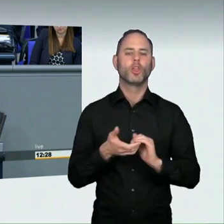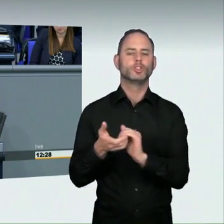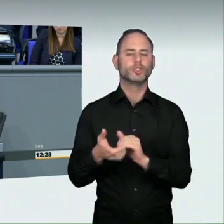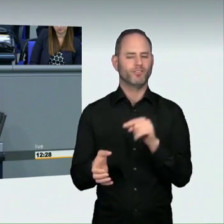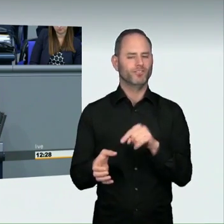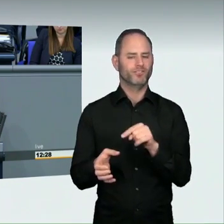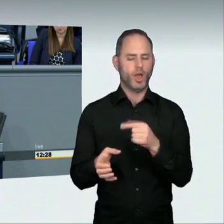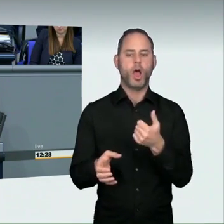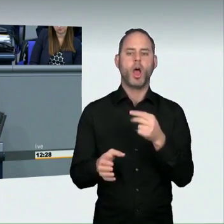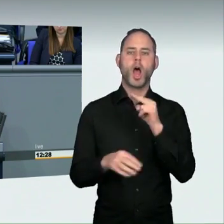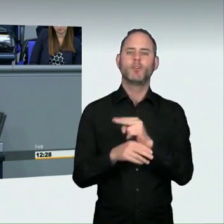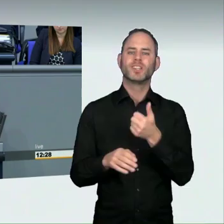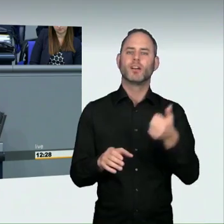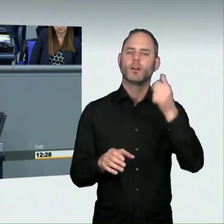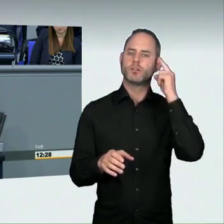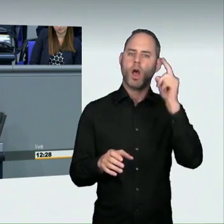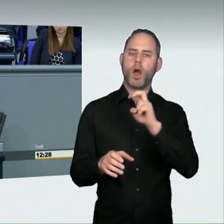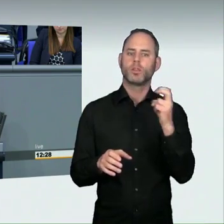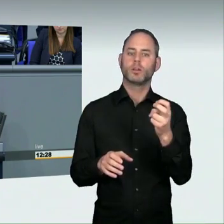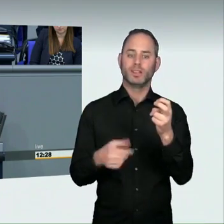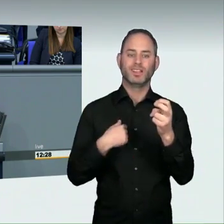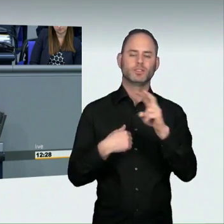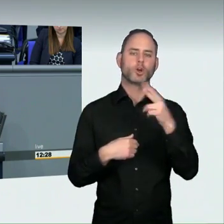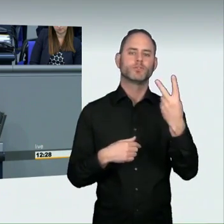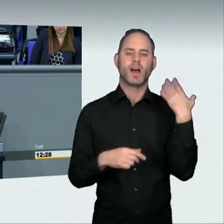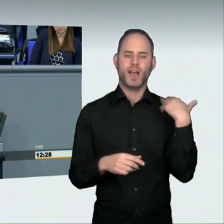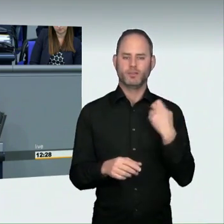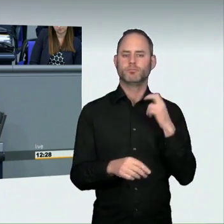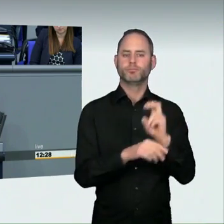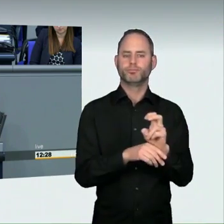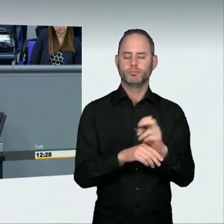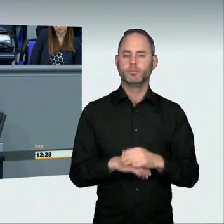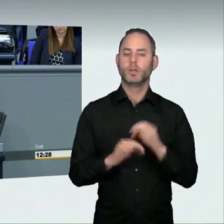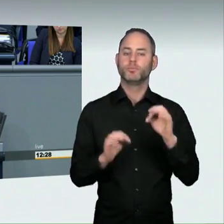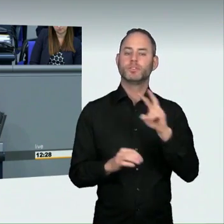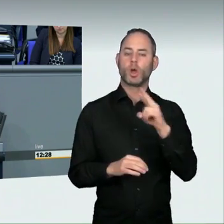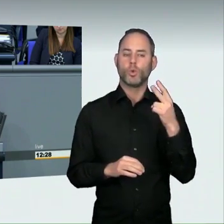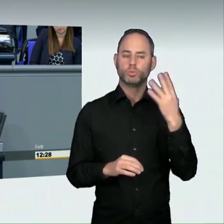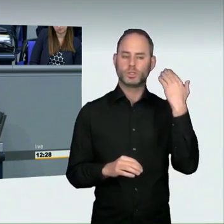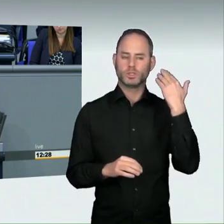wir haben weitere Häuser dazugekauft, wir schreiben schwarze Zahlen, liebe Kolleginnen und Kollegen von der Union, und wir vermieten